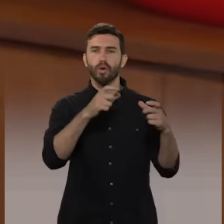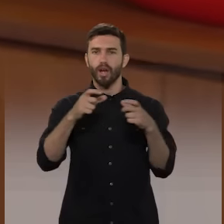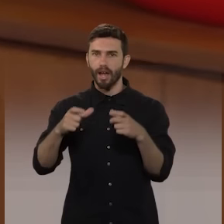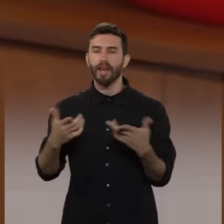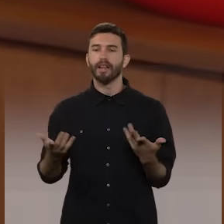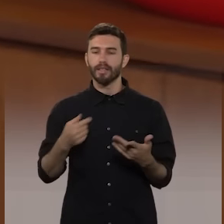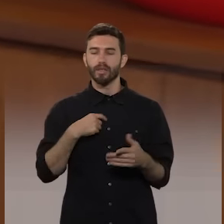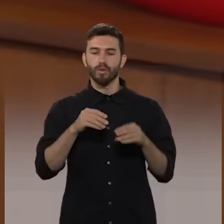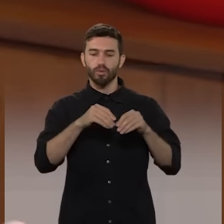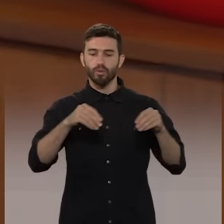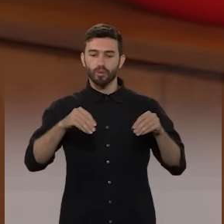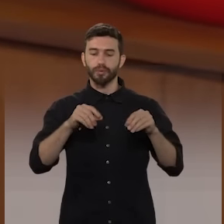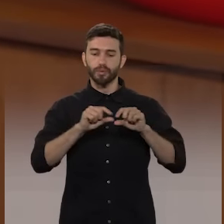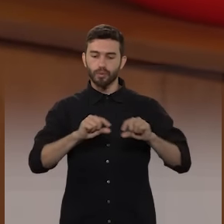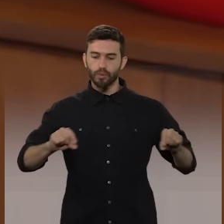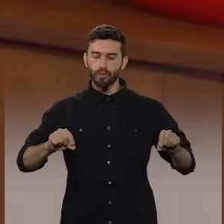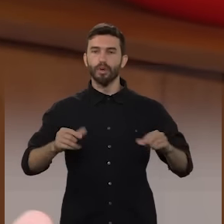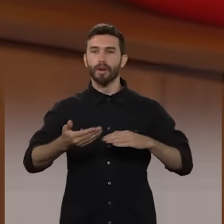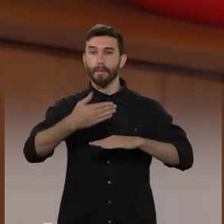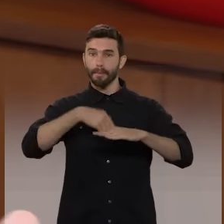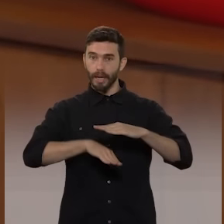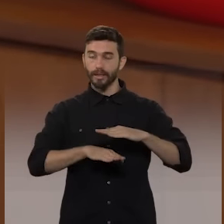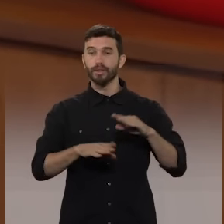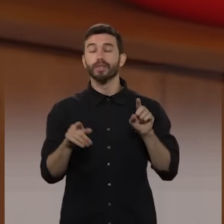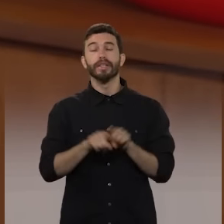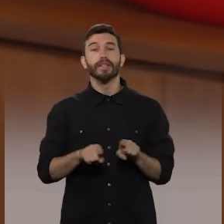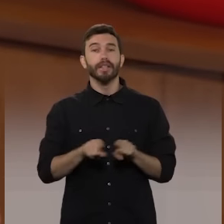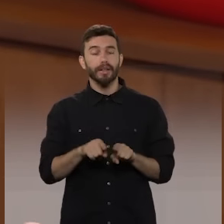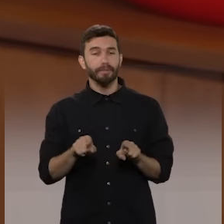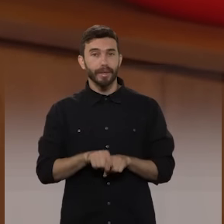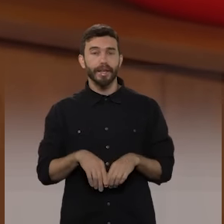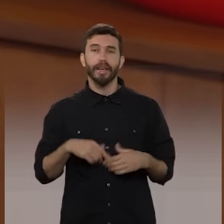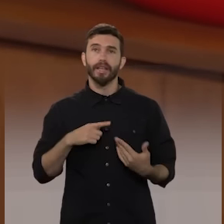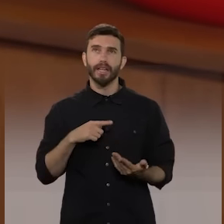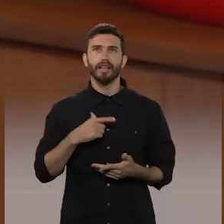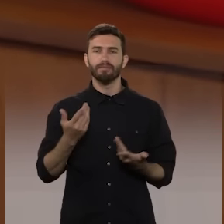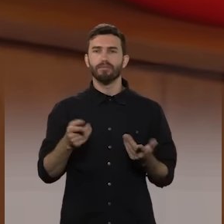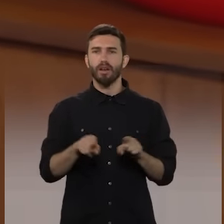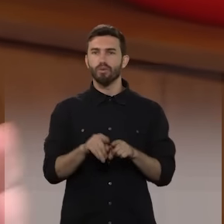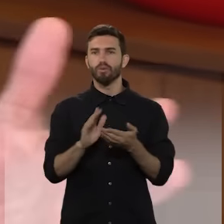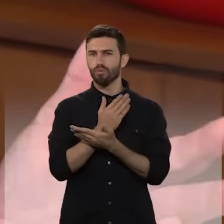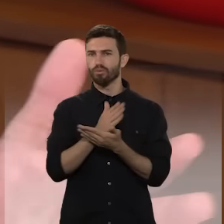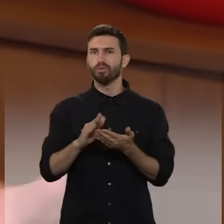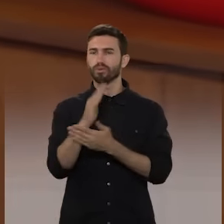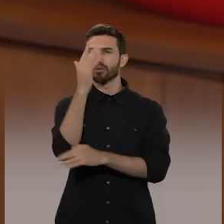então eles têm... existe um misto dessa solução. Quando a gente vê um furacão nos Estados Unidos,